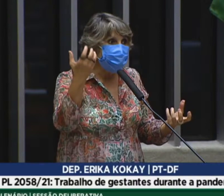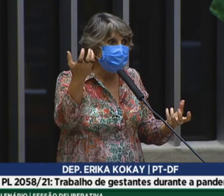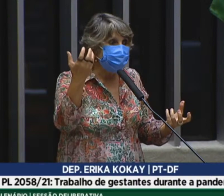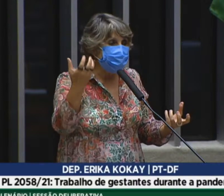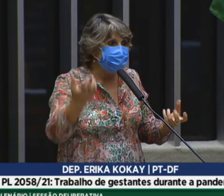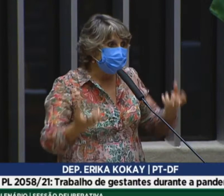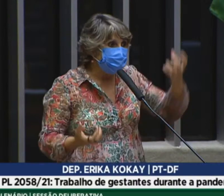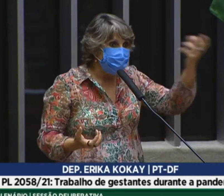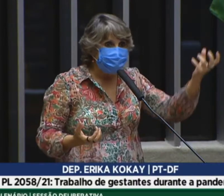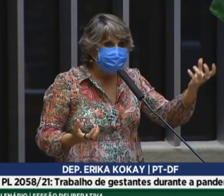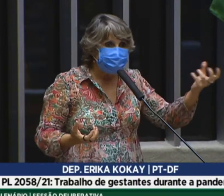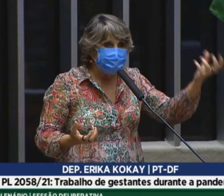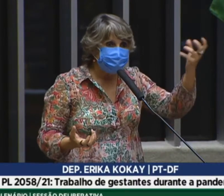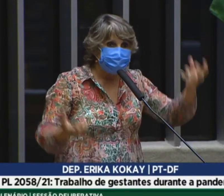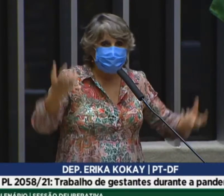PEQUENO EMPRESÁRIO CONTRA AS GRÁVIDAS, E GRÁVIDAS CONTRA